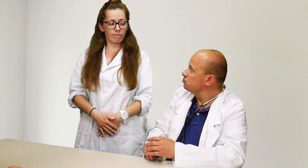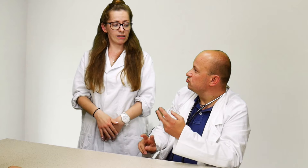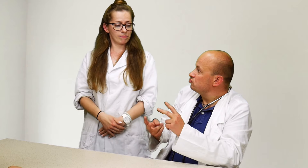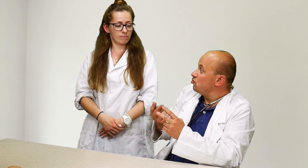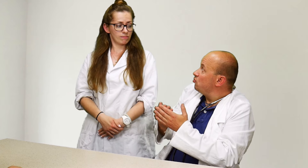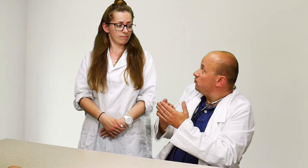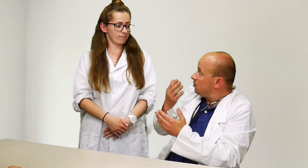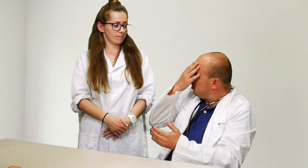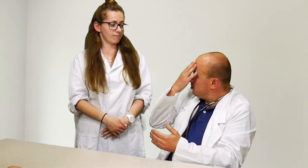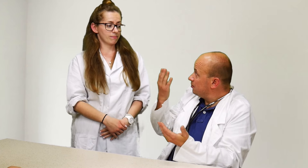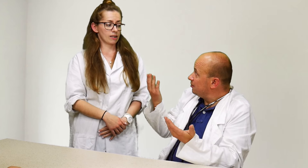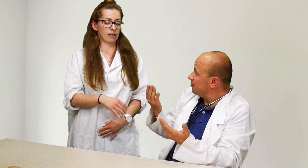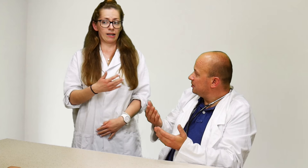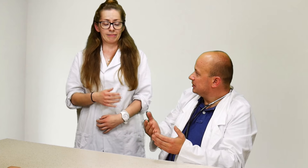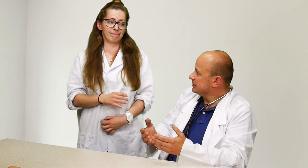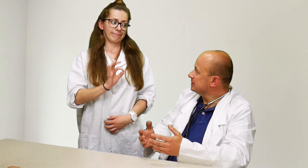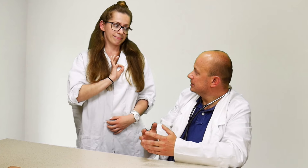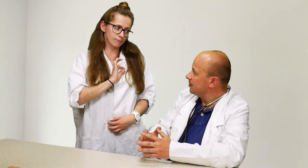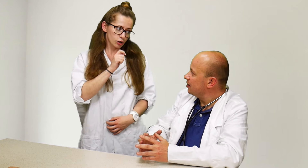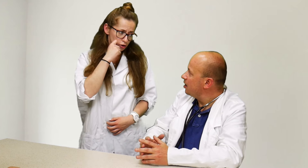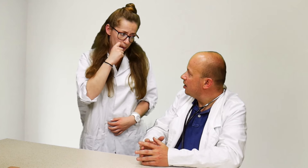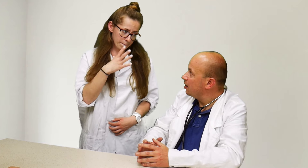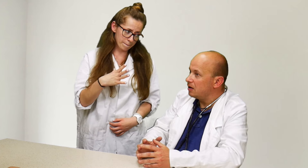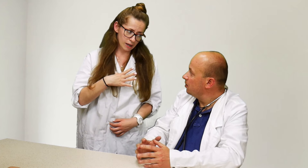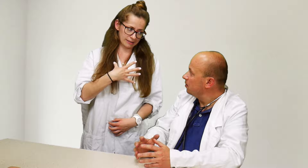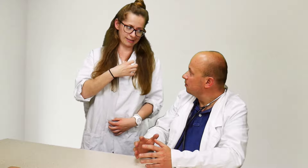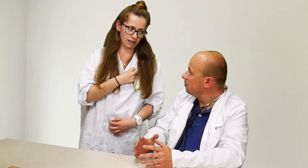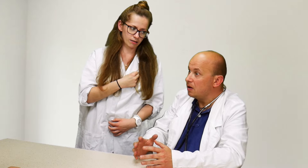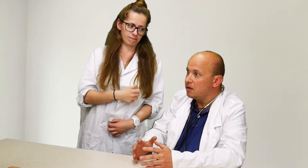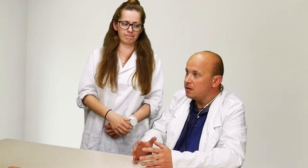Skąd wiesz? - Bo mój dziadek miał!